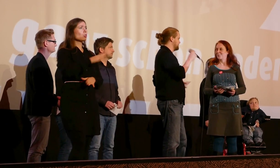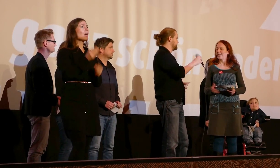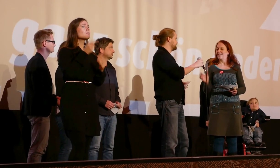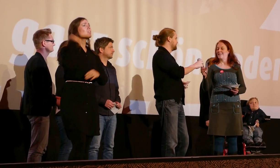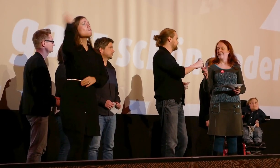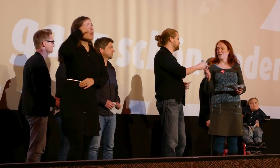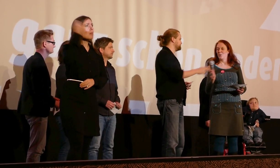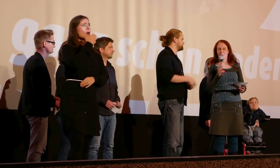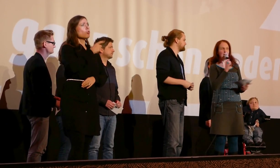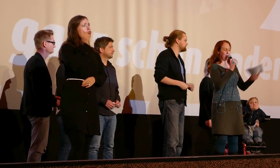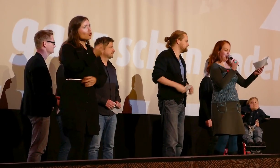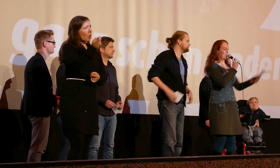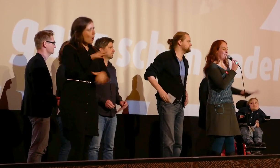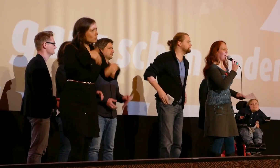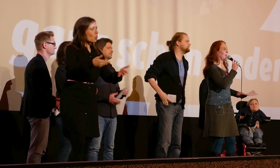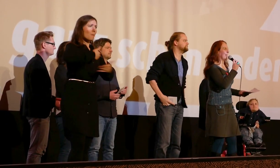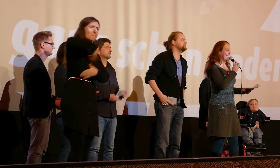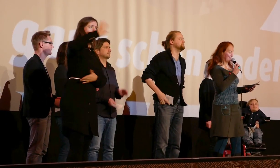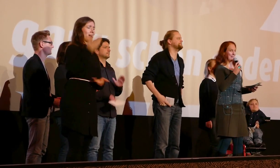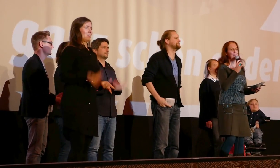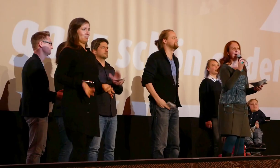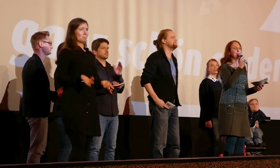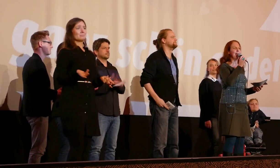für die gesamte deutsche Filmlandschaft wünschen.